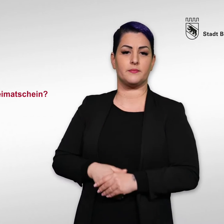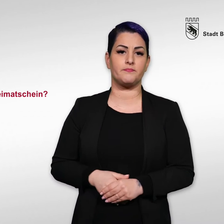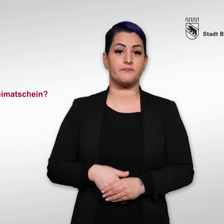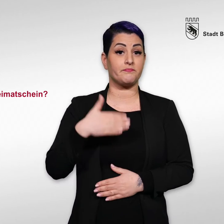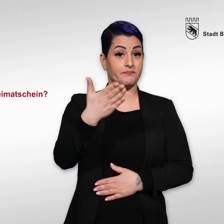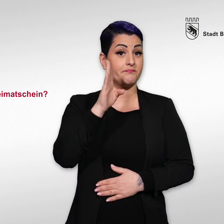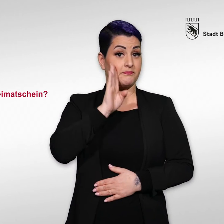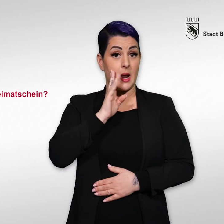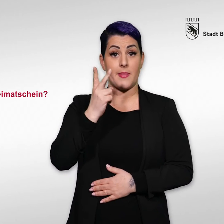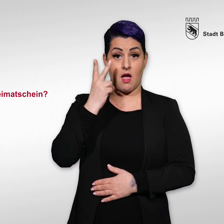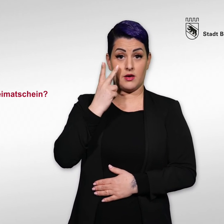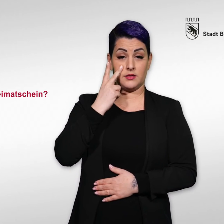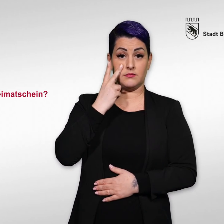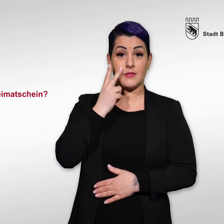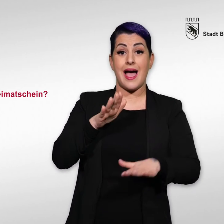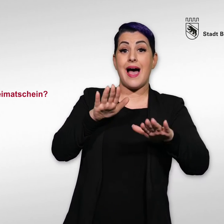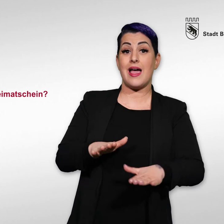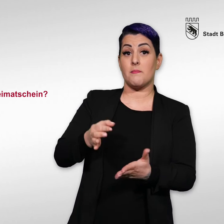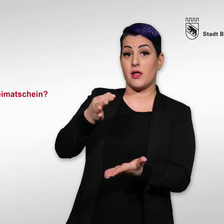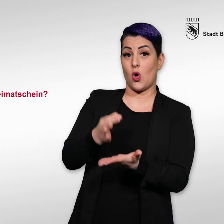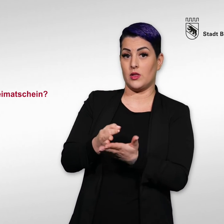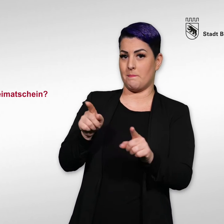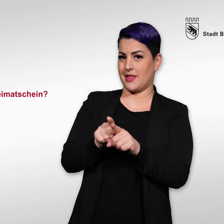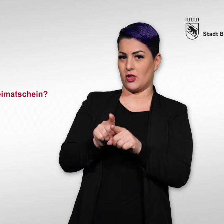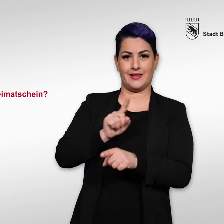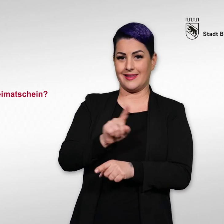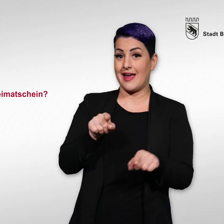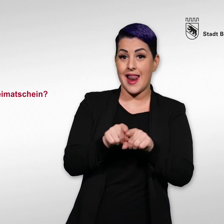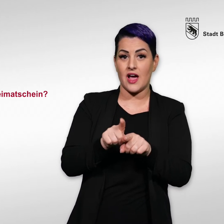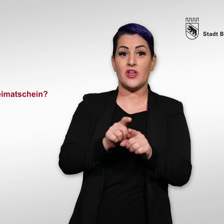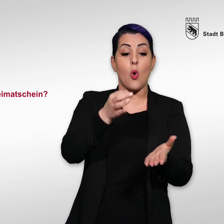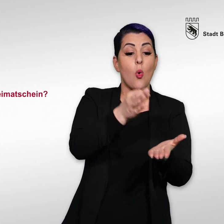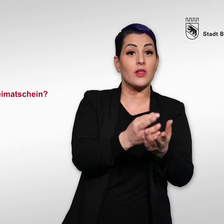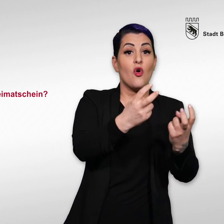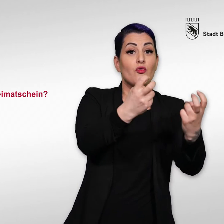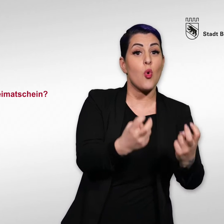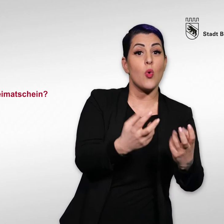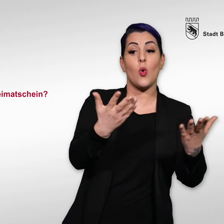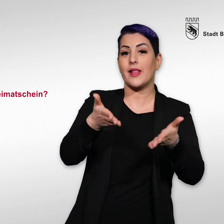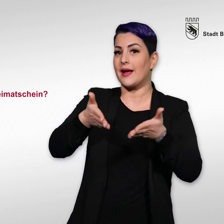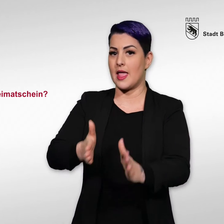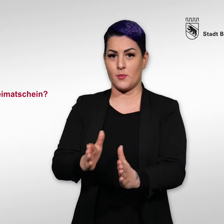Bitte beachten Sie: Der Heimatort ist oft nicht gleich Wohn- oder Geburtsort.